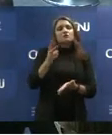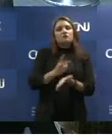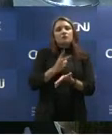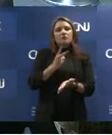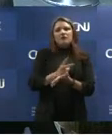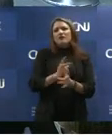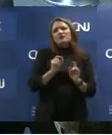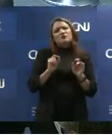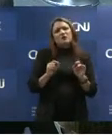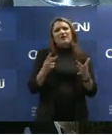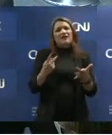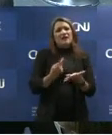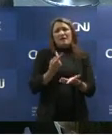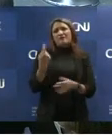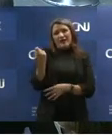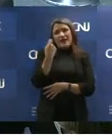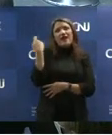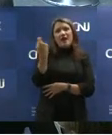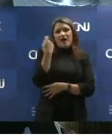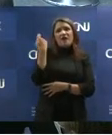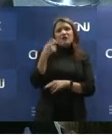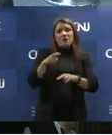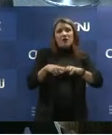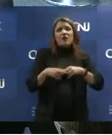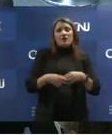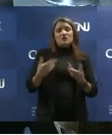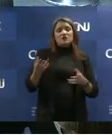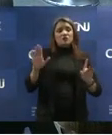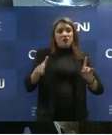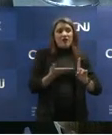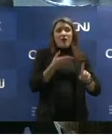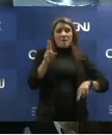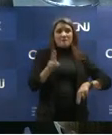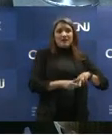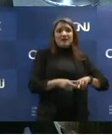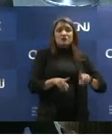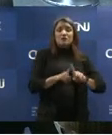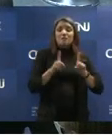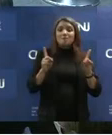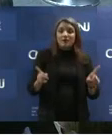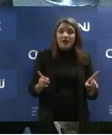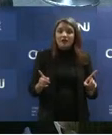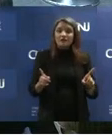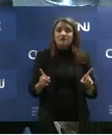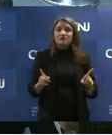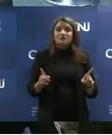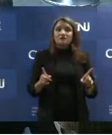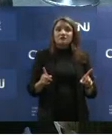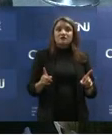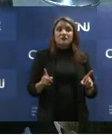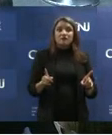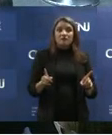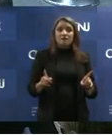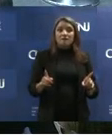de um processo de réu preso, mas que isso, por si só, possa ser fundamento para instauração de um processo administrativo disciplinar.